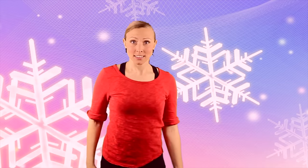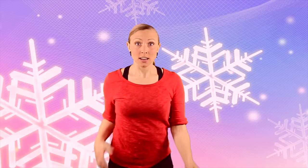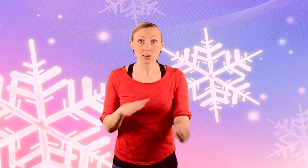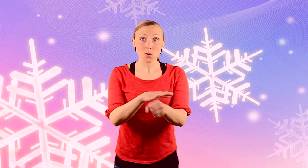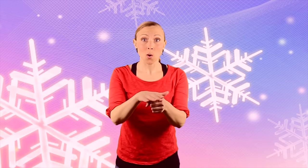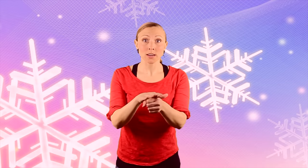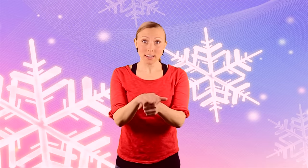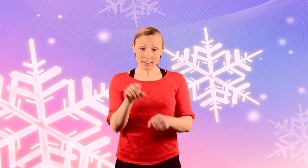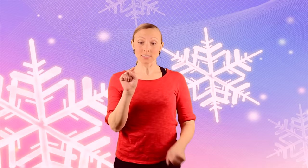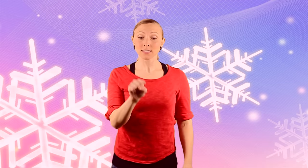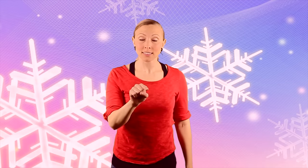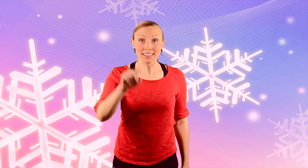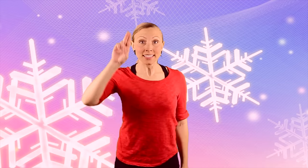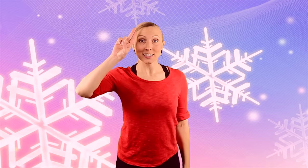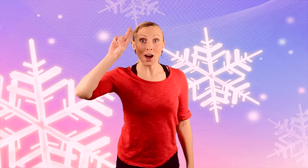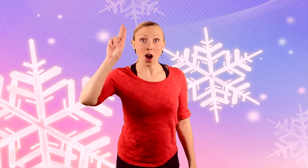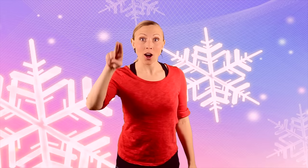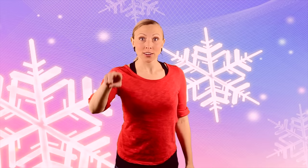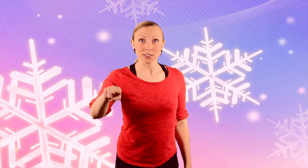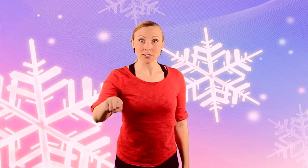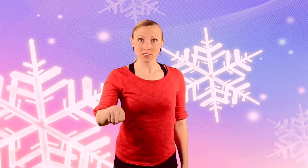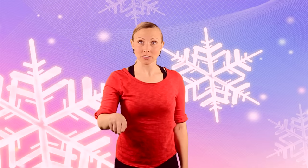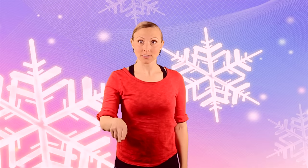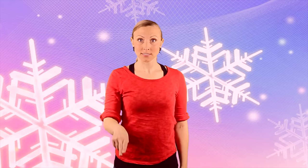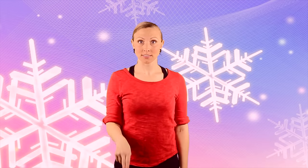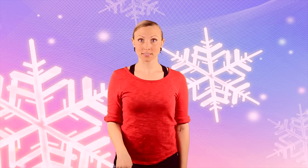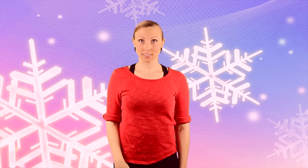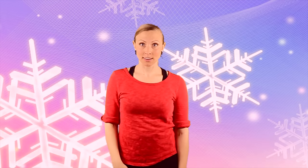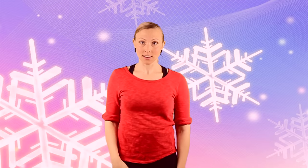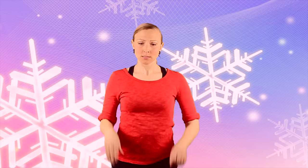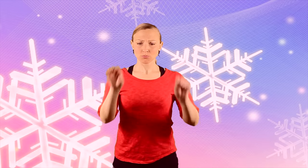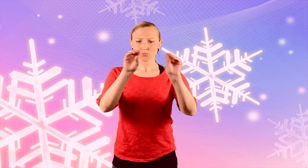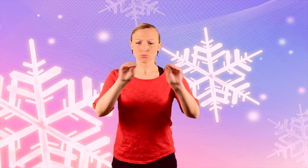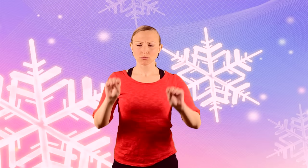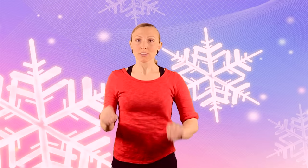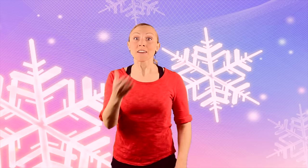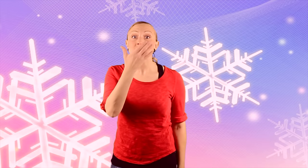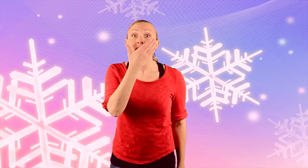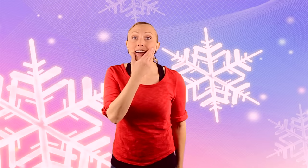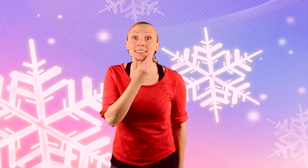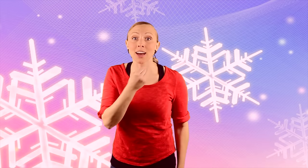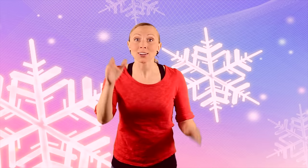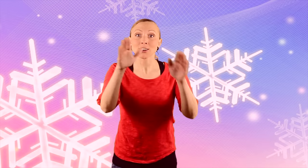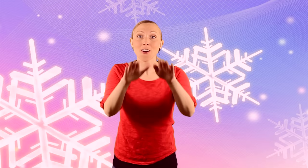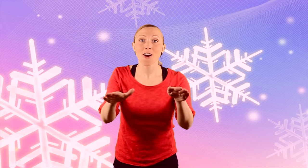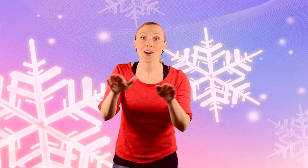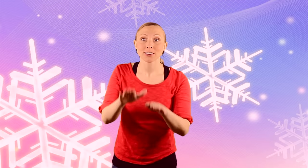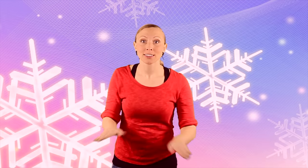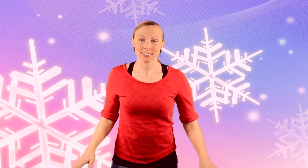Och på torget mitt i stan, har de klätt en vacker gran.